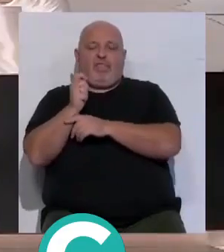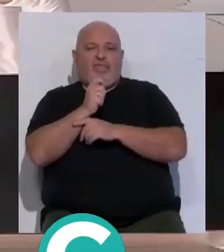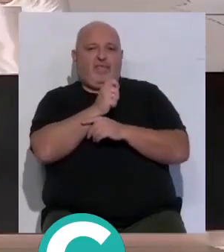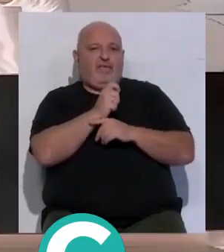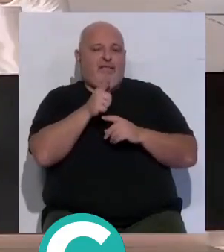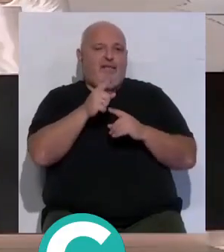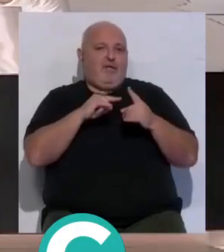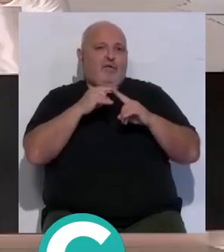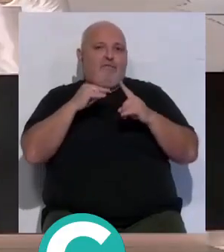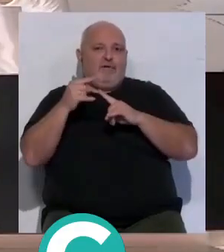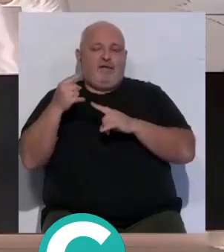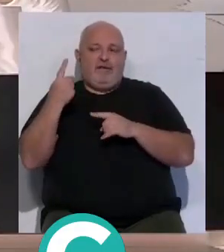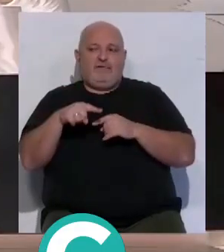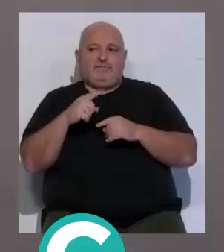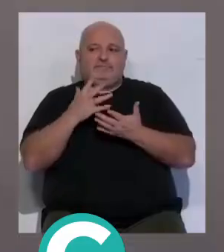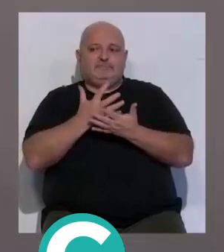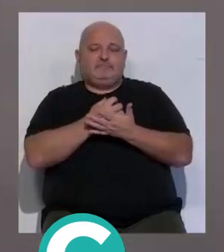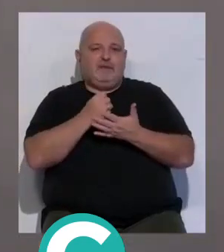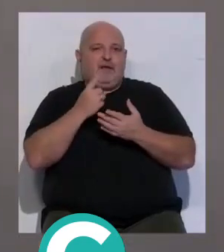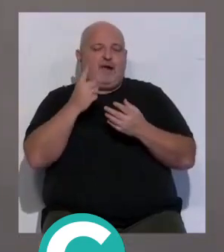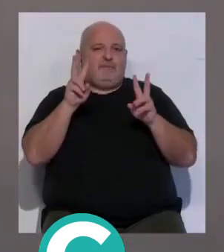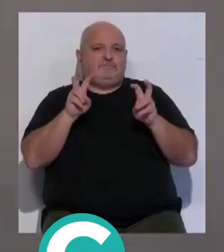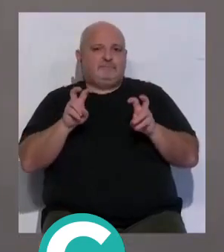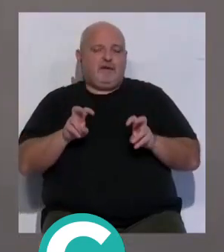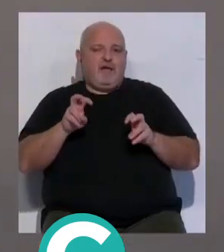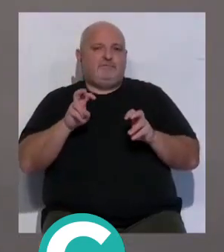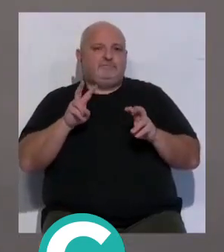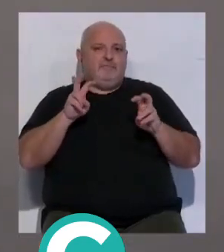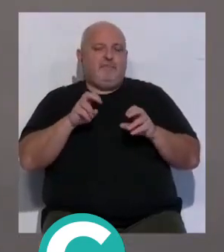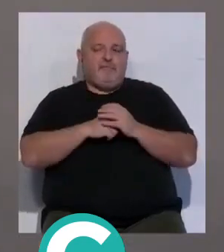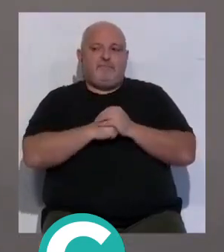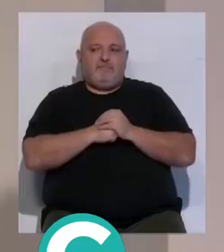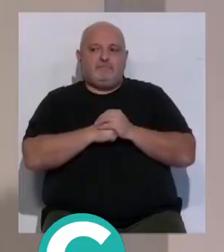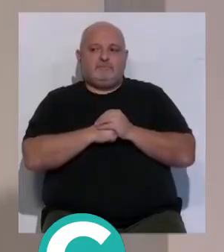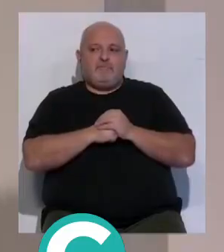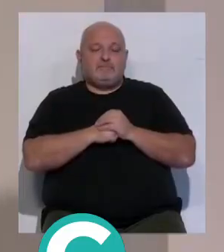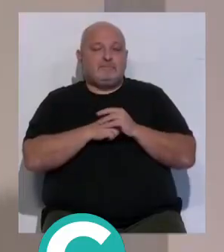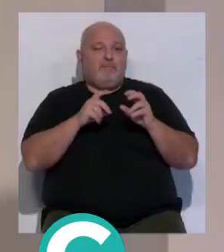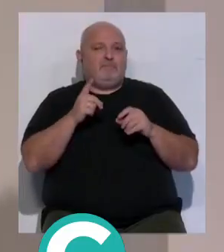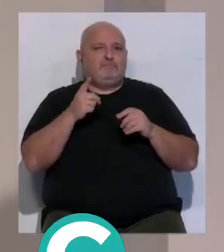foto disponible que te capta el momento te graba una secuencia Sí además está más pendiente de eso